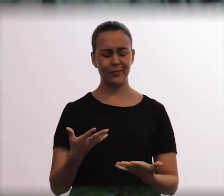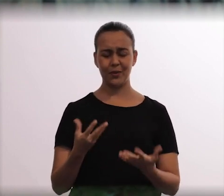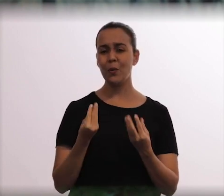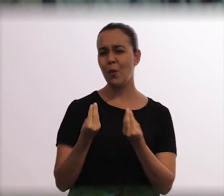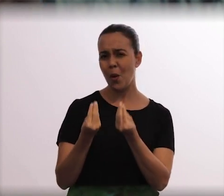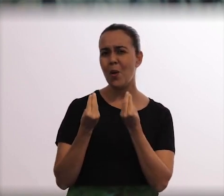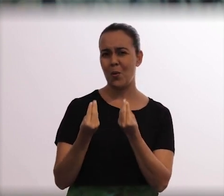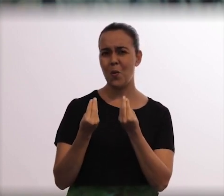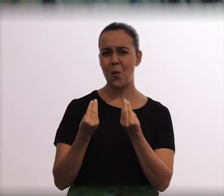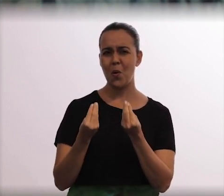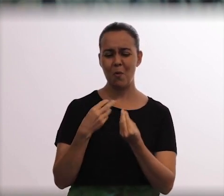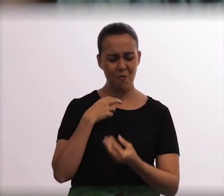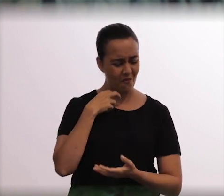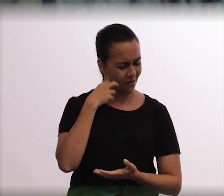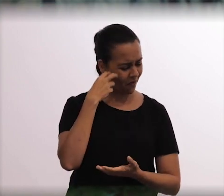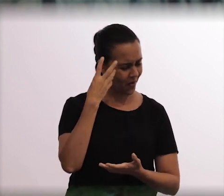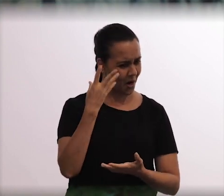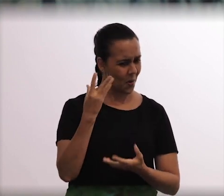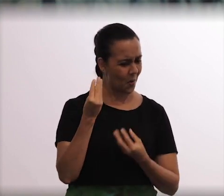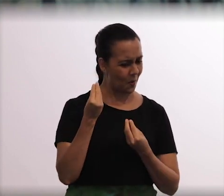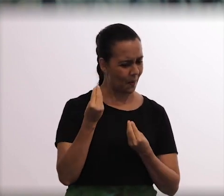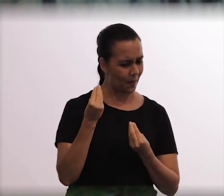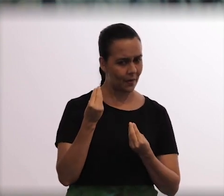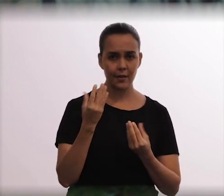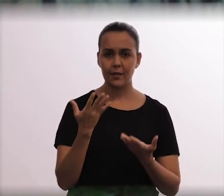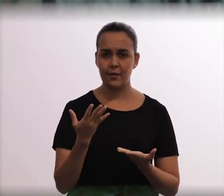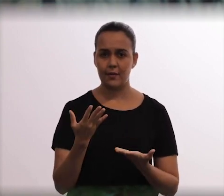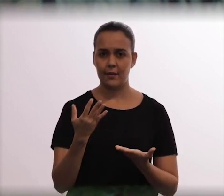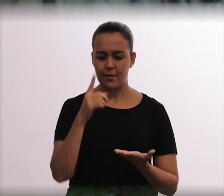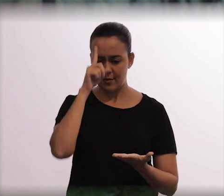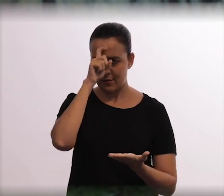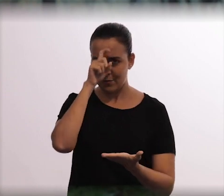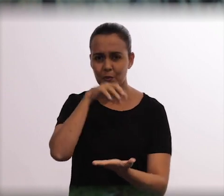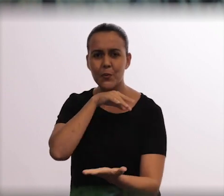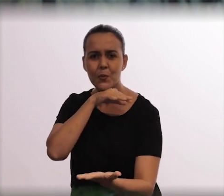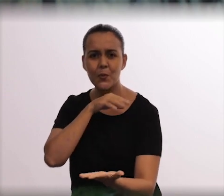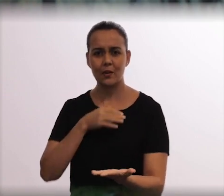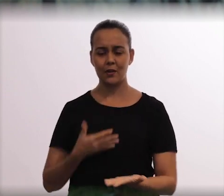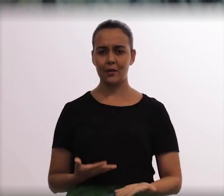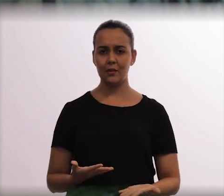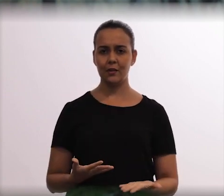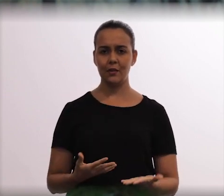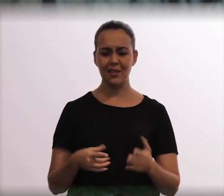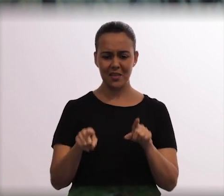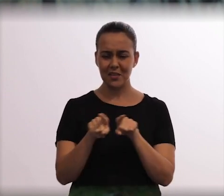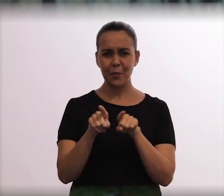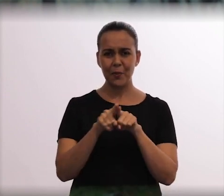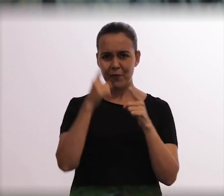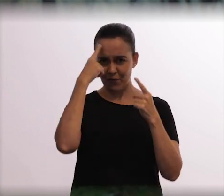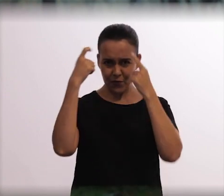Tem menos ônibus nas quebradas do que tinham antes. Aumentou a violência contra as mulheres, entendeu?